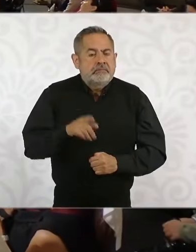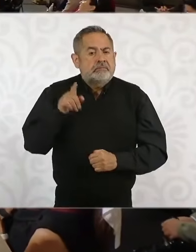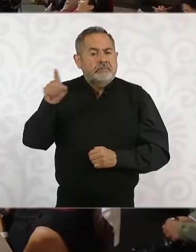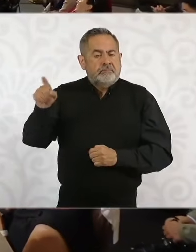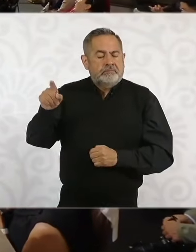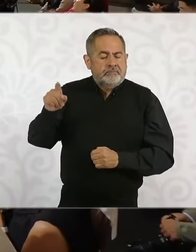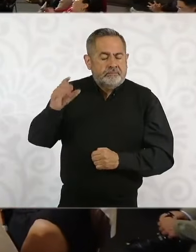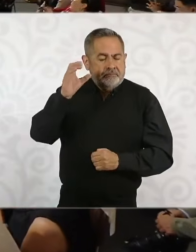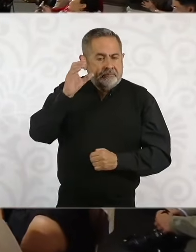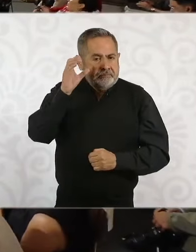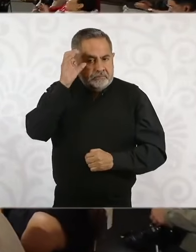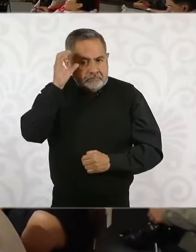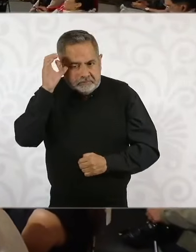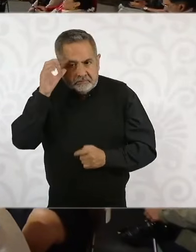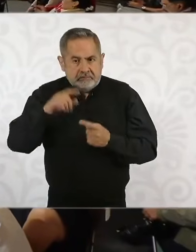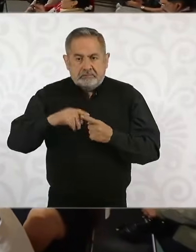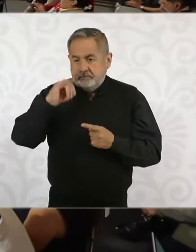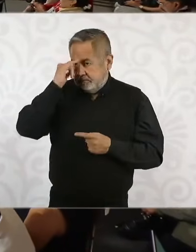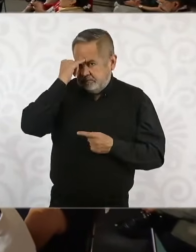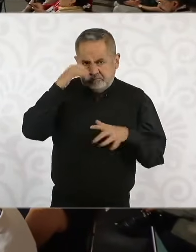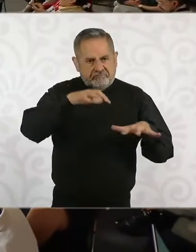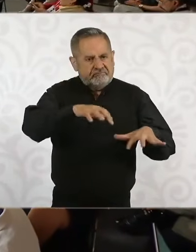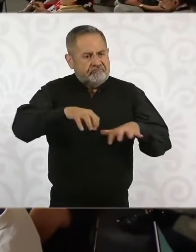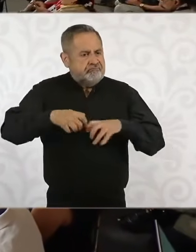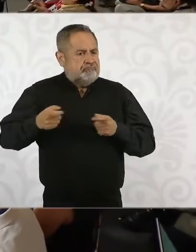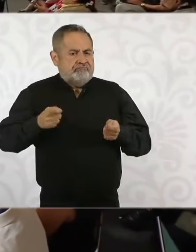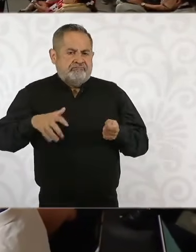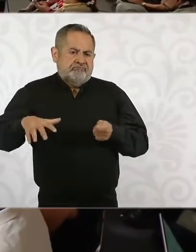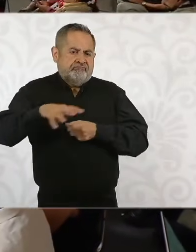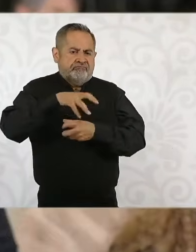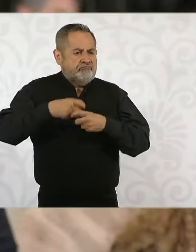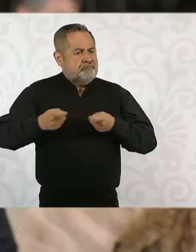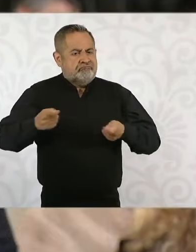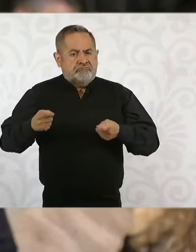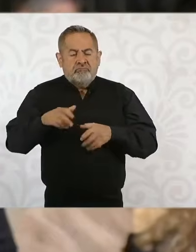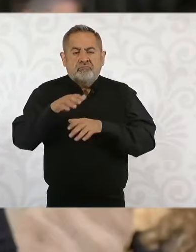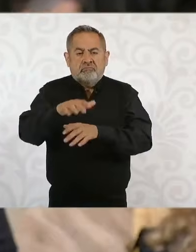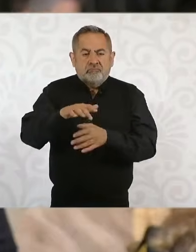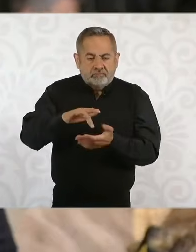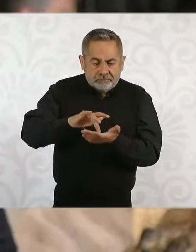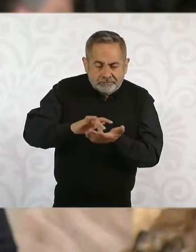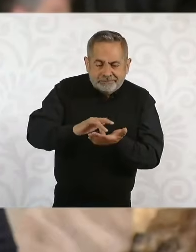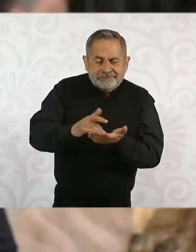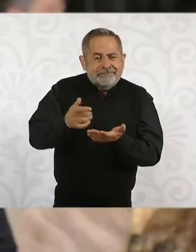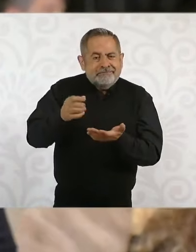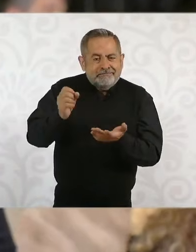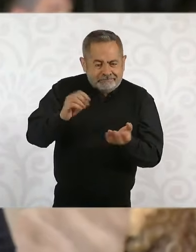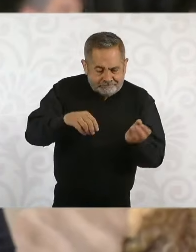India tienen el monopolio, por así decirlo, de las materias primas para la industria farmacéutica.